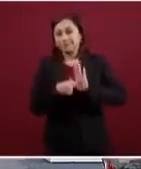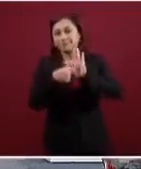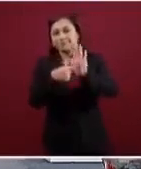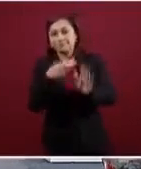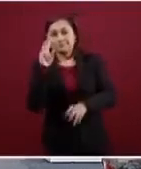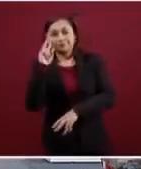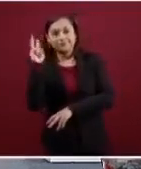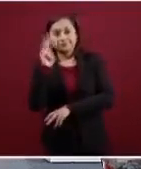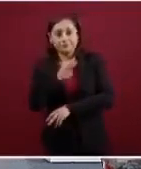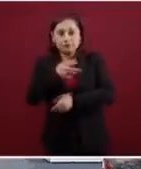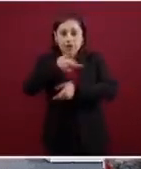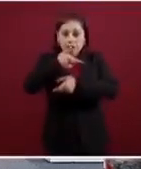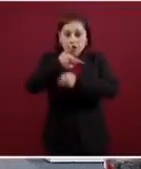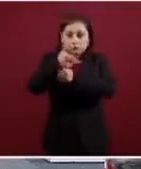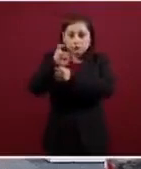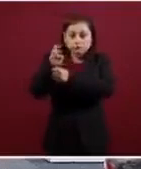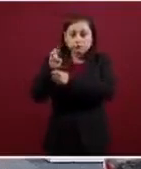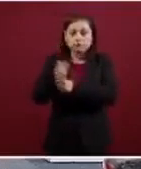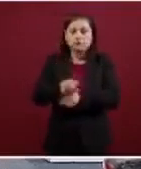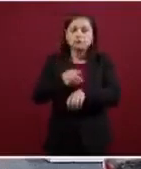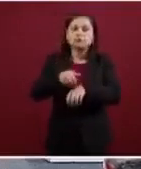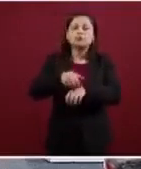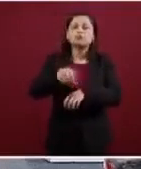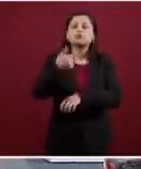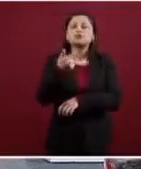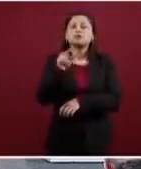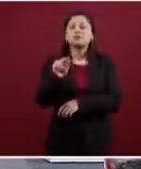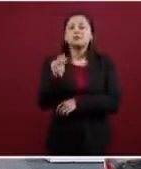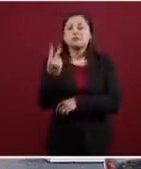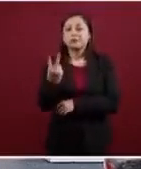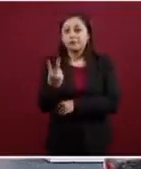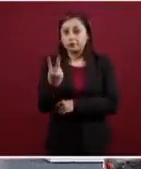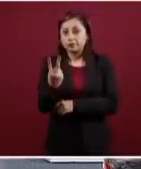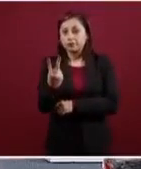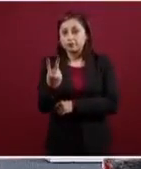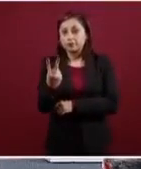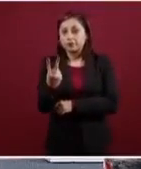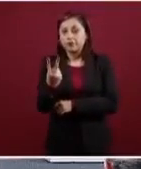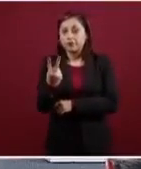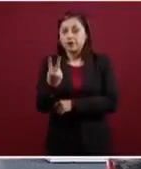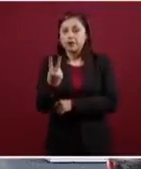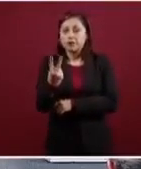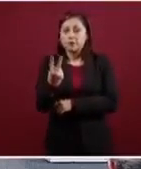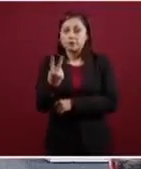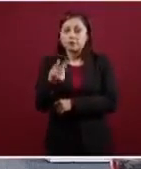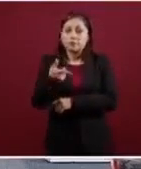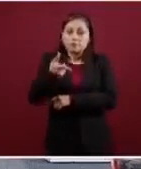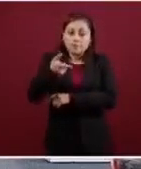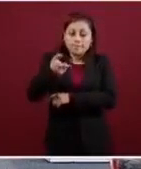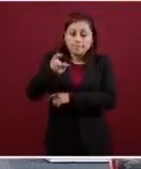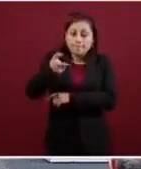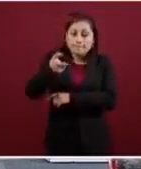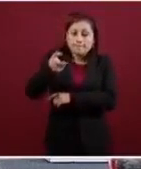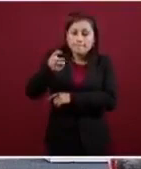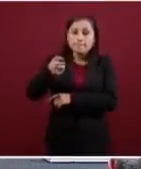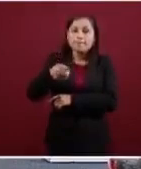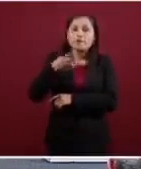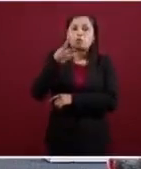Estas ametralladoras son calibre 7.62 y su cadencia es de cuatro a seis mil cartuchos